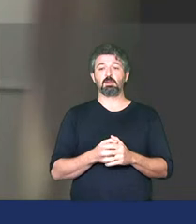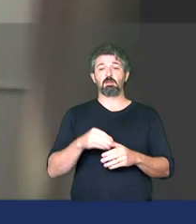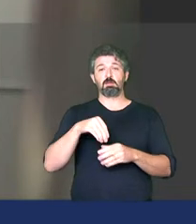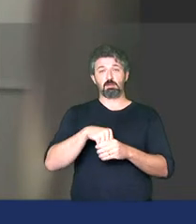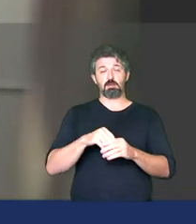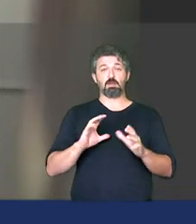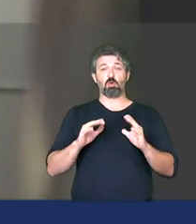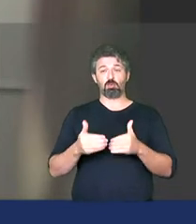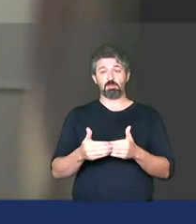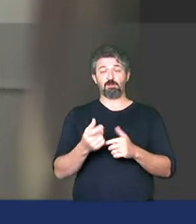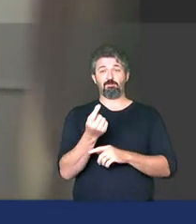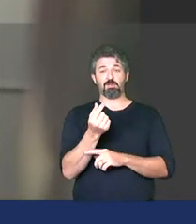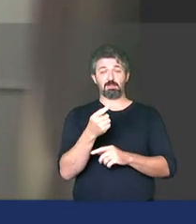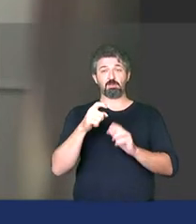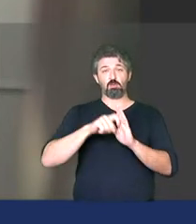DE TODAS EMENDAS DE PLENÁRIO, DEVIDO APOIAMENTO REGIMENTAL,